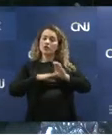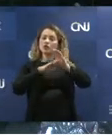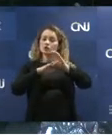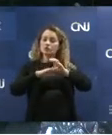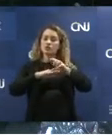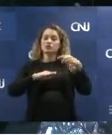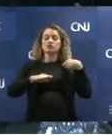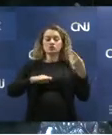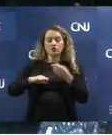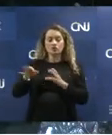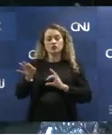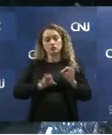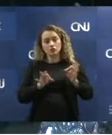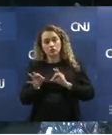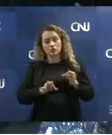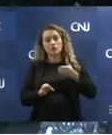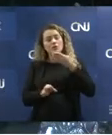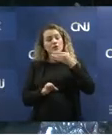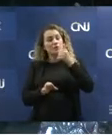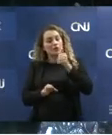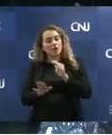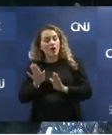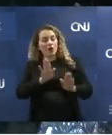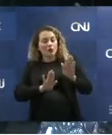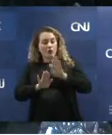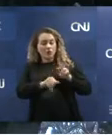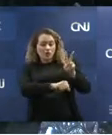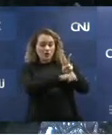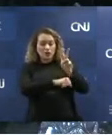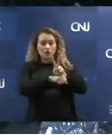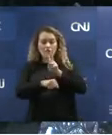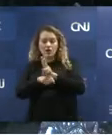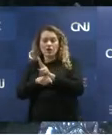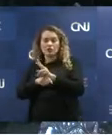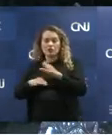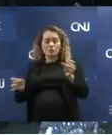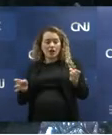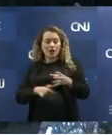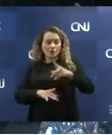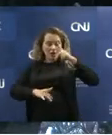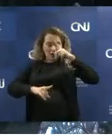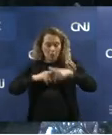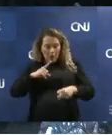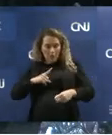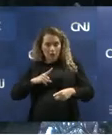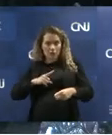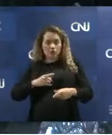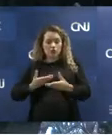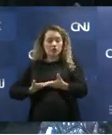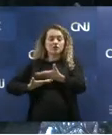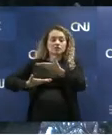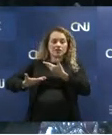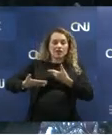para adoção de cautelas, a fim de evitar esse abuso. E o ato que traz considerações sobre o que seria o abuso.